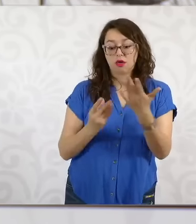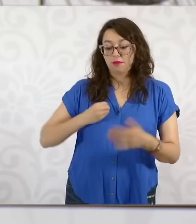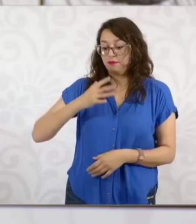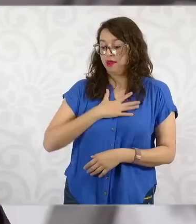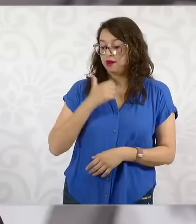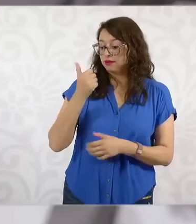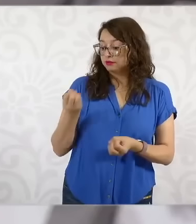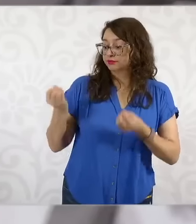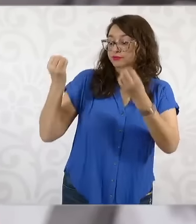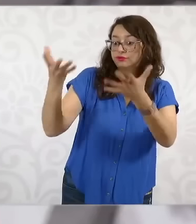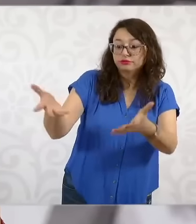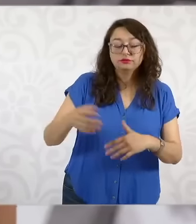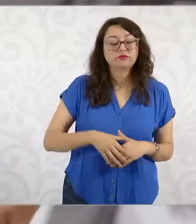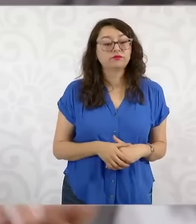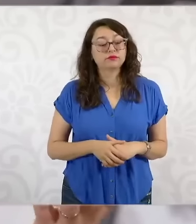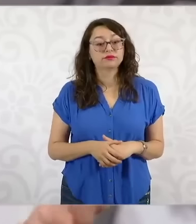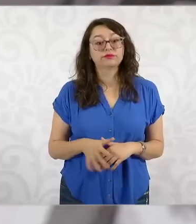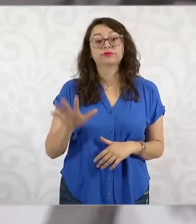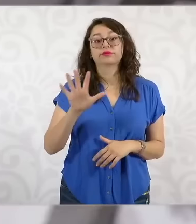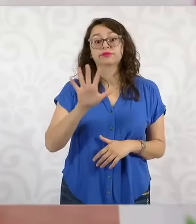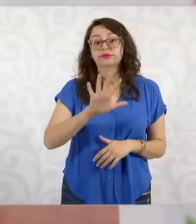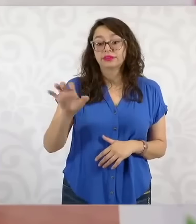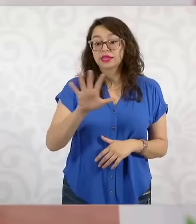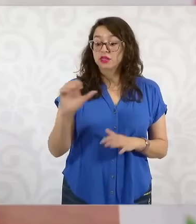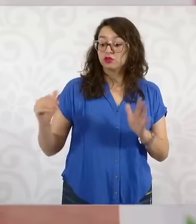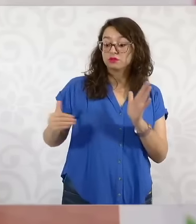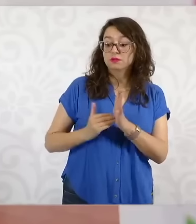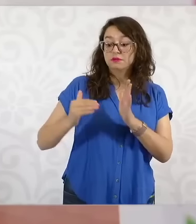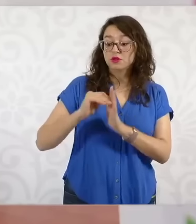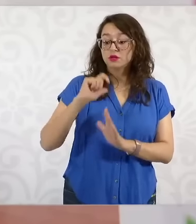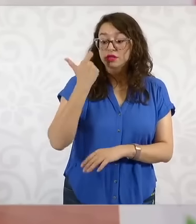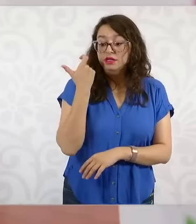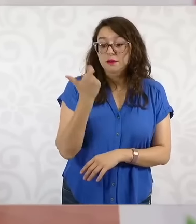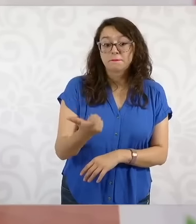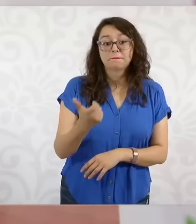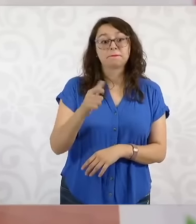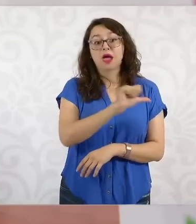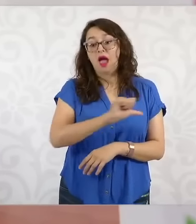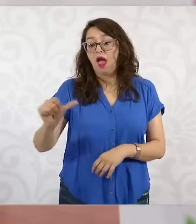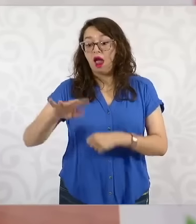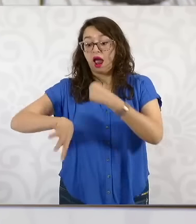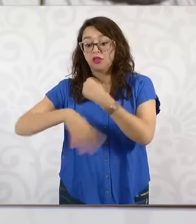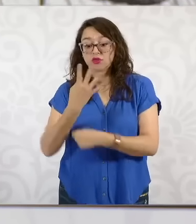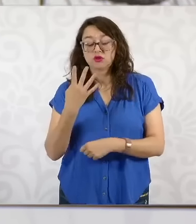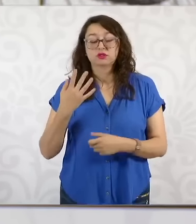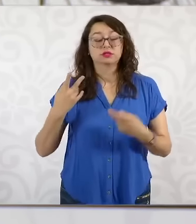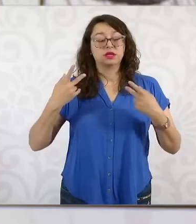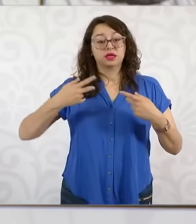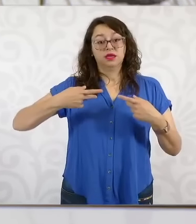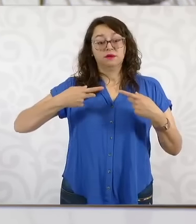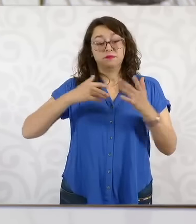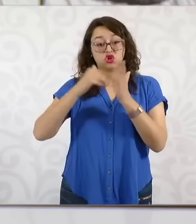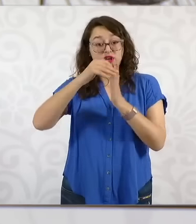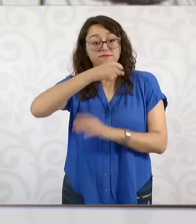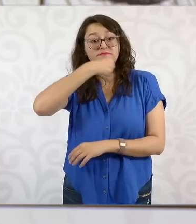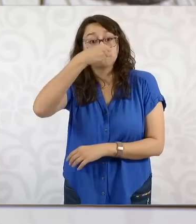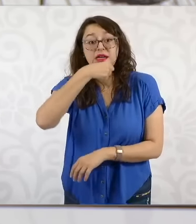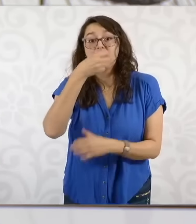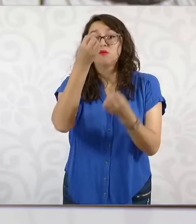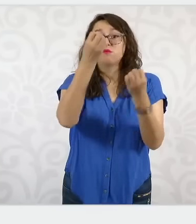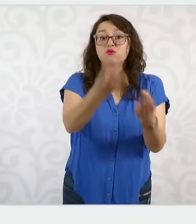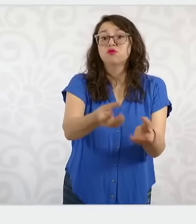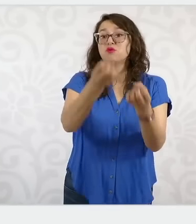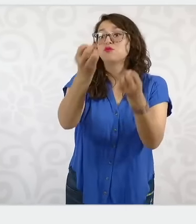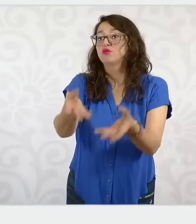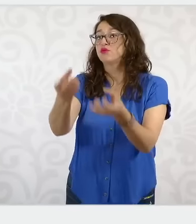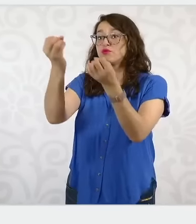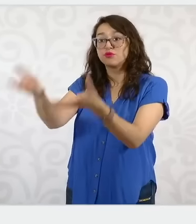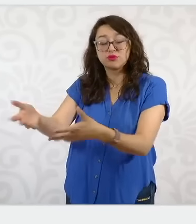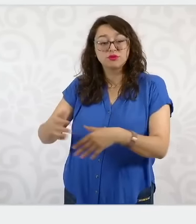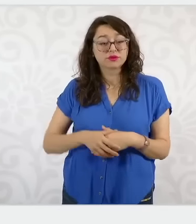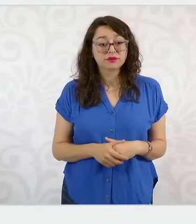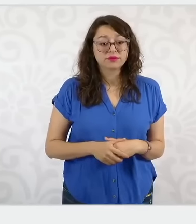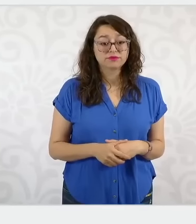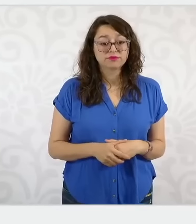más de 500 eh 1000 millones de pesos están destinando a 14 millones de adultos mayores